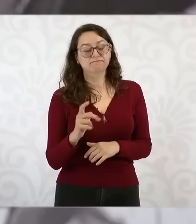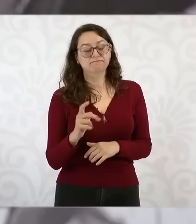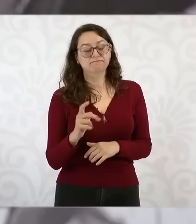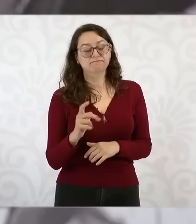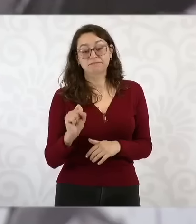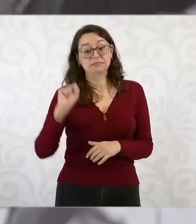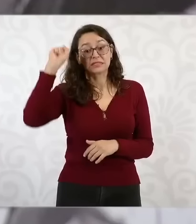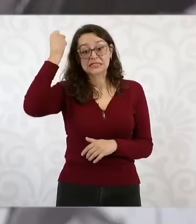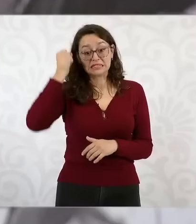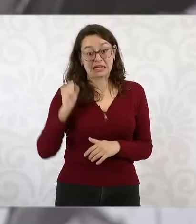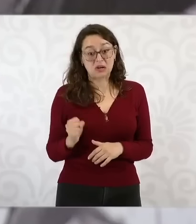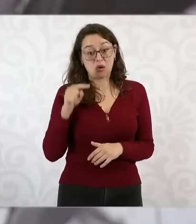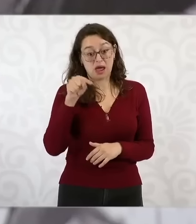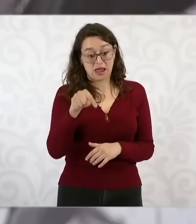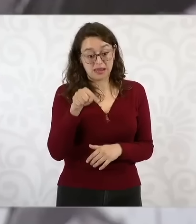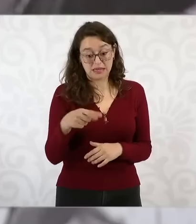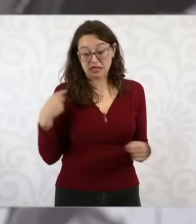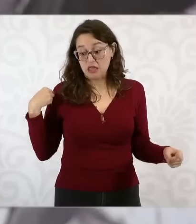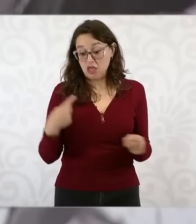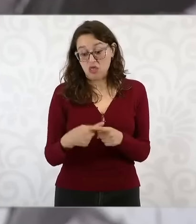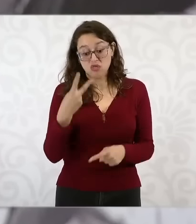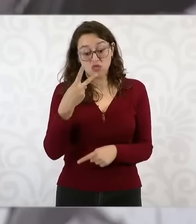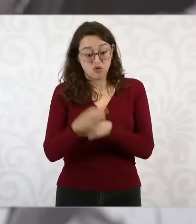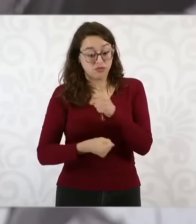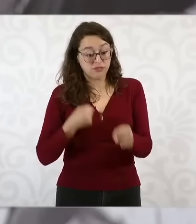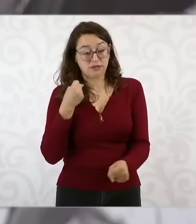desde el inicio de la administración de la presidenta Claudia Shamon se han asegurado